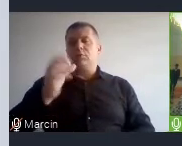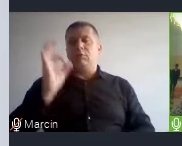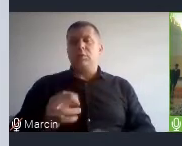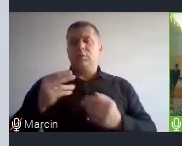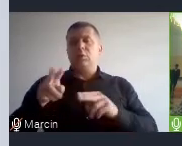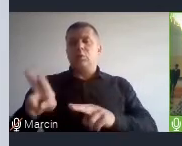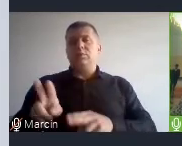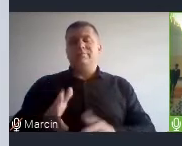Nie bardzo.